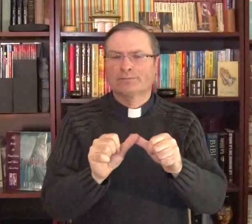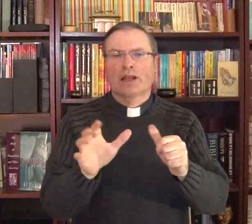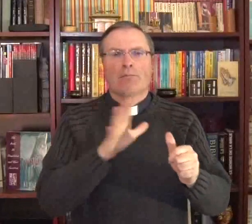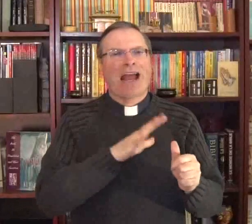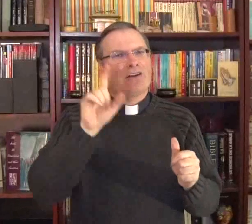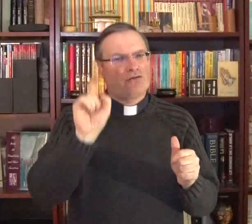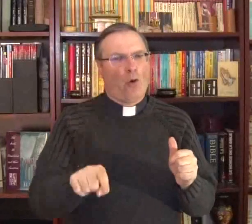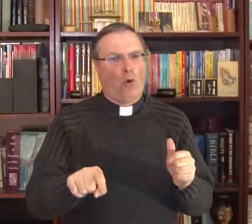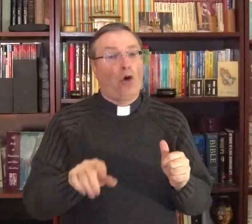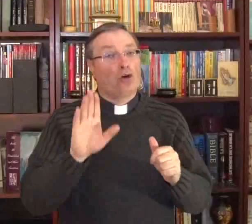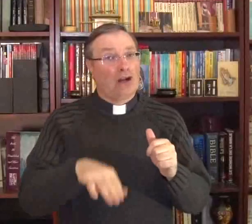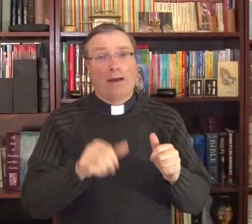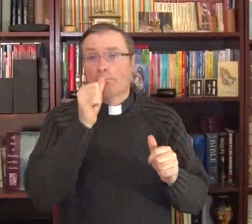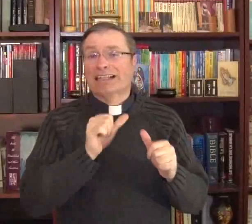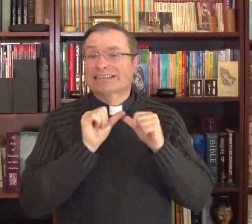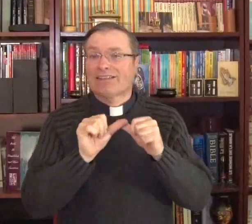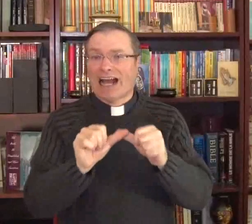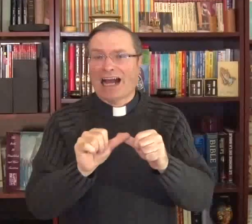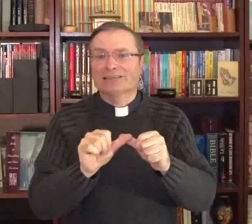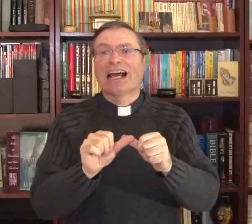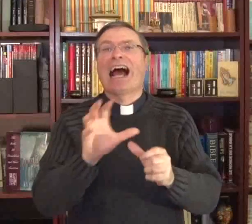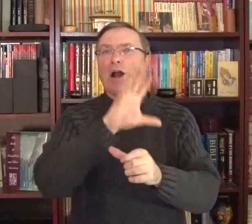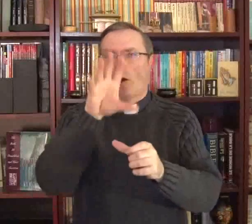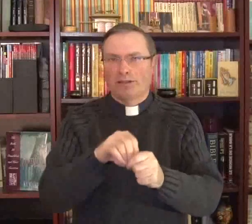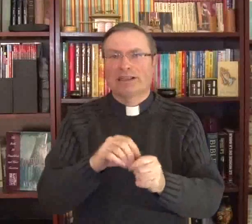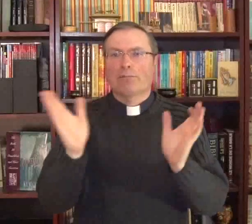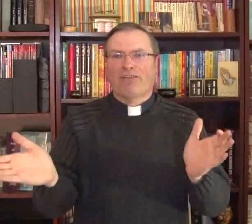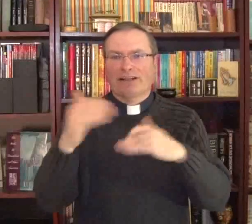Mais il faut que la persévérance accomplisse parfaitement